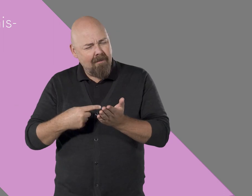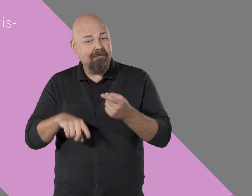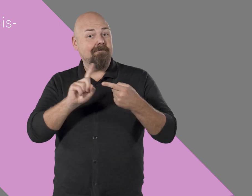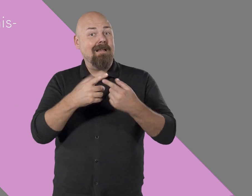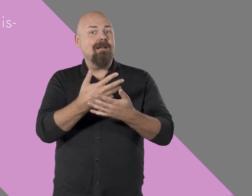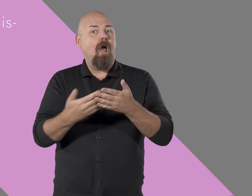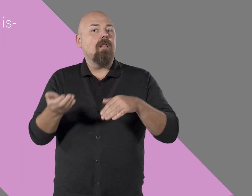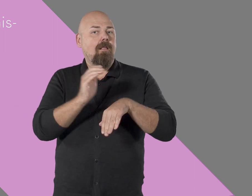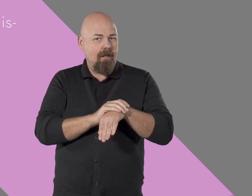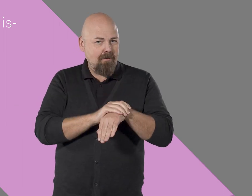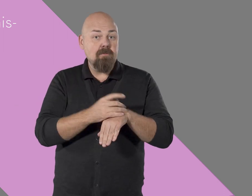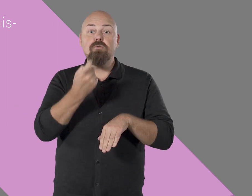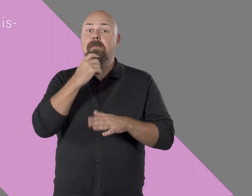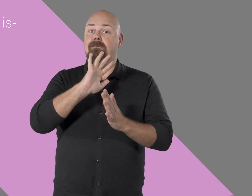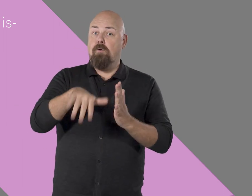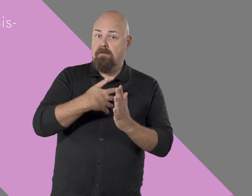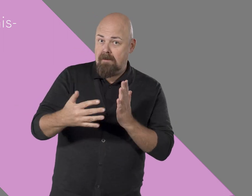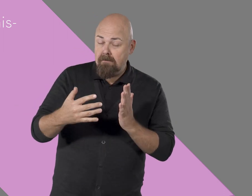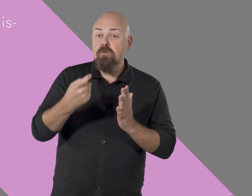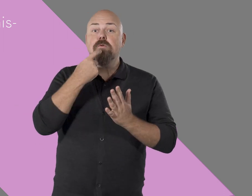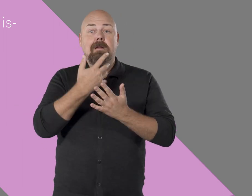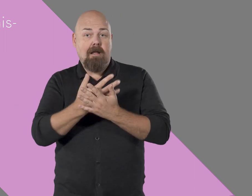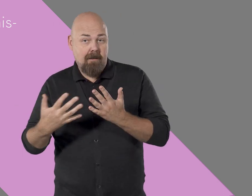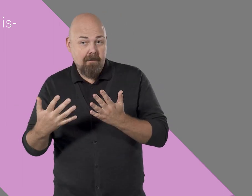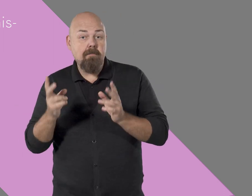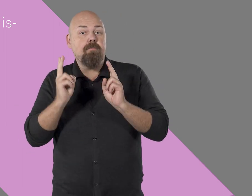suomalaisen viittomakielen ja suomen kielen taitoa, -